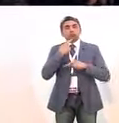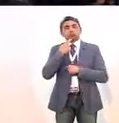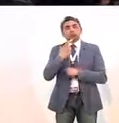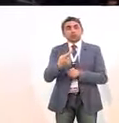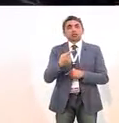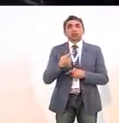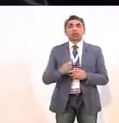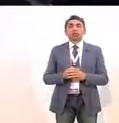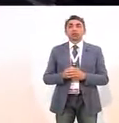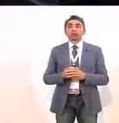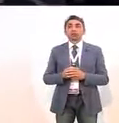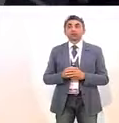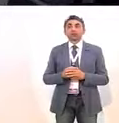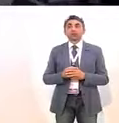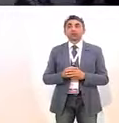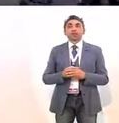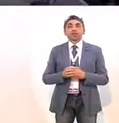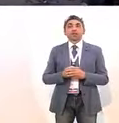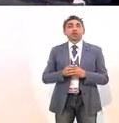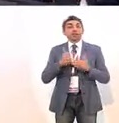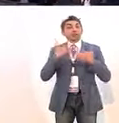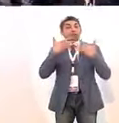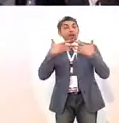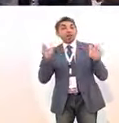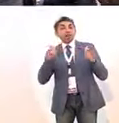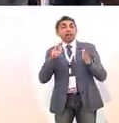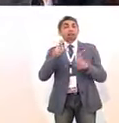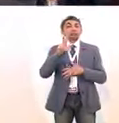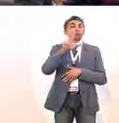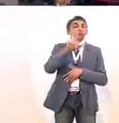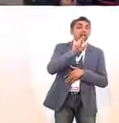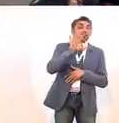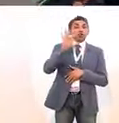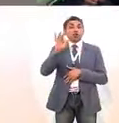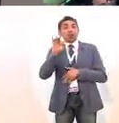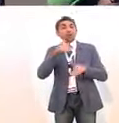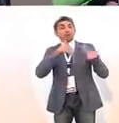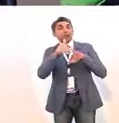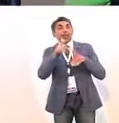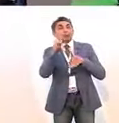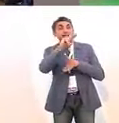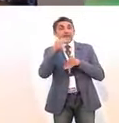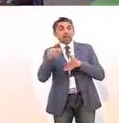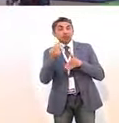Libera dai 30 ai 50 miliardi di euro. Qualcuno li vuol mettere in investimenti. Gli investimenti